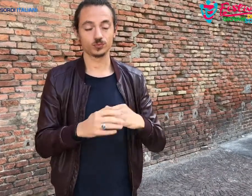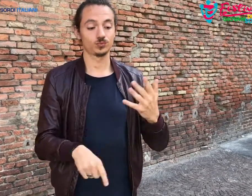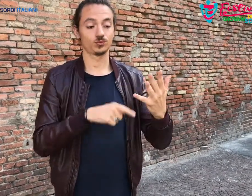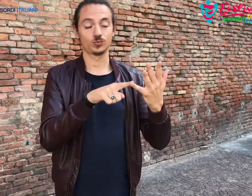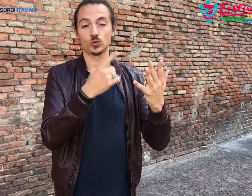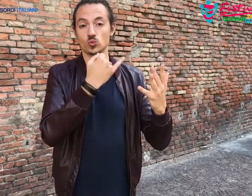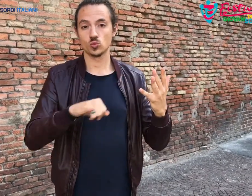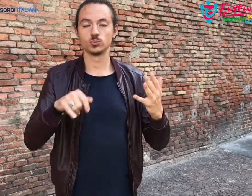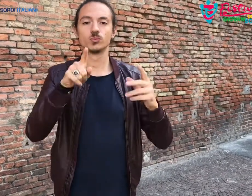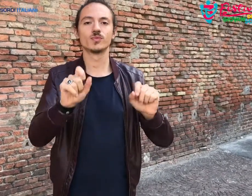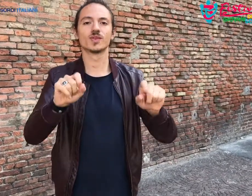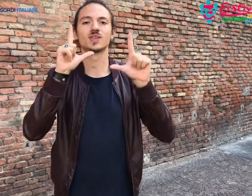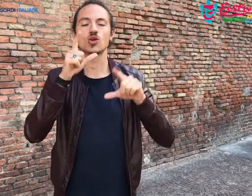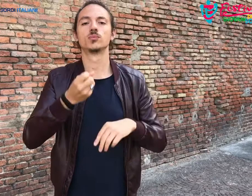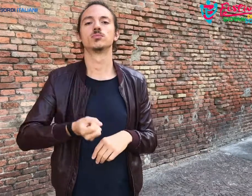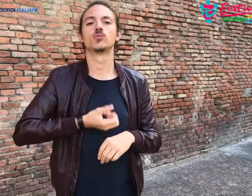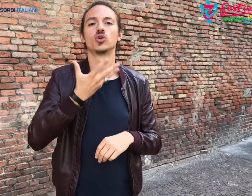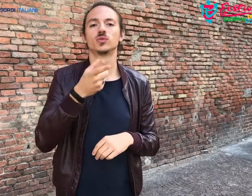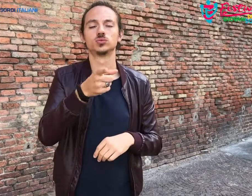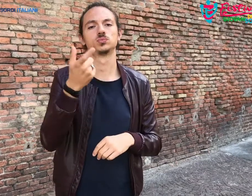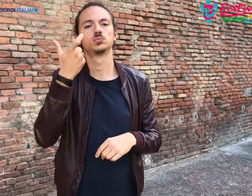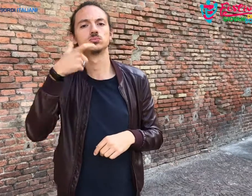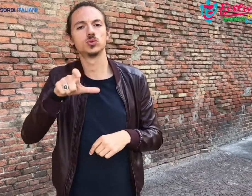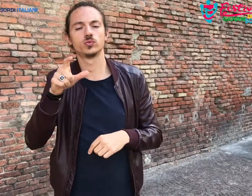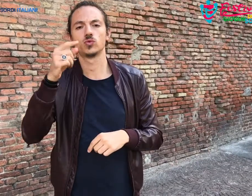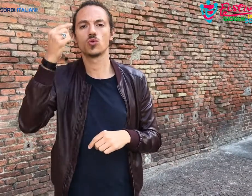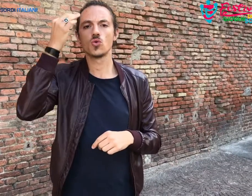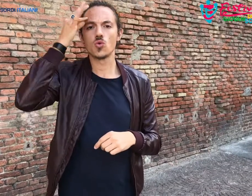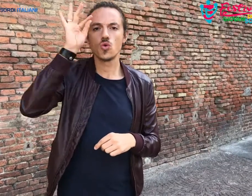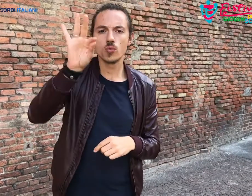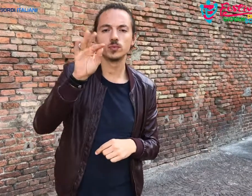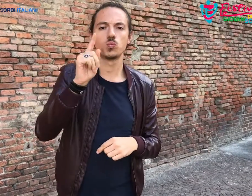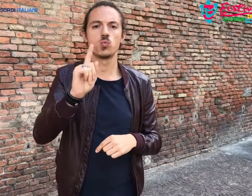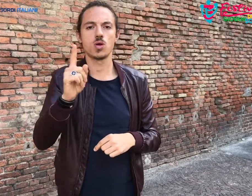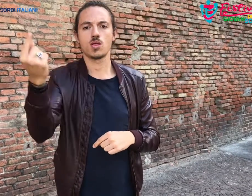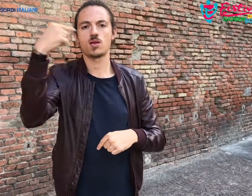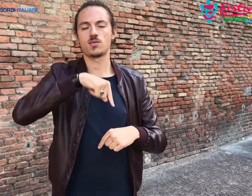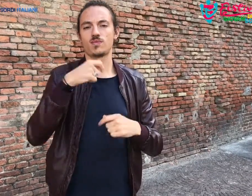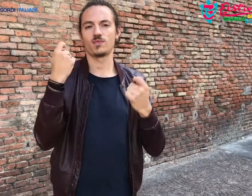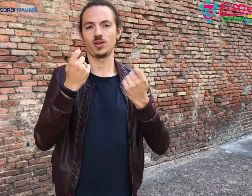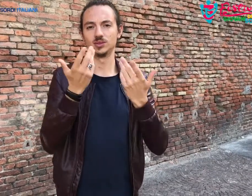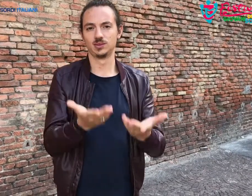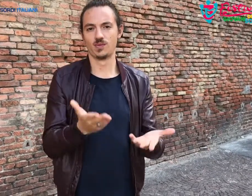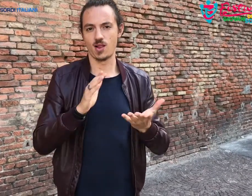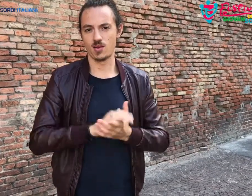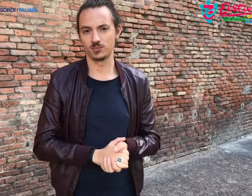5. Un video motivazionale sull'obiettivo per cui desiderate venire al festival come artista/relatore.